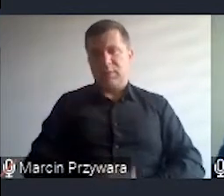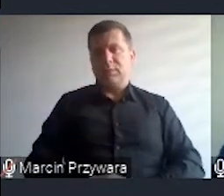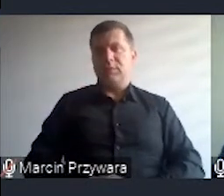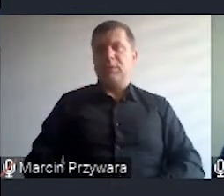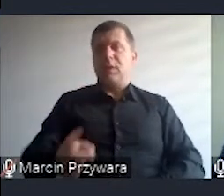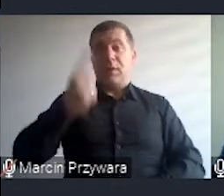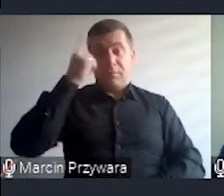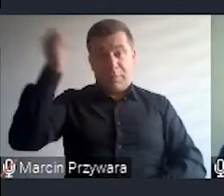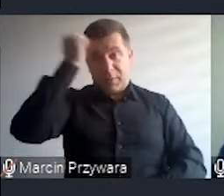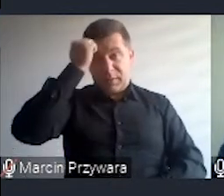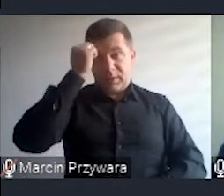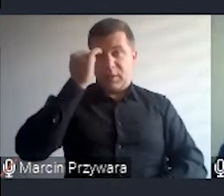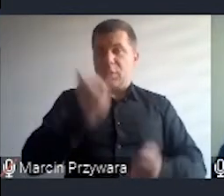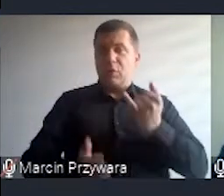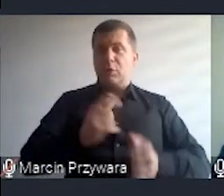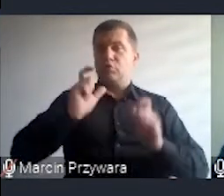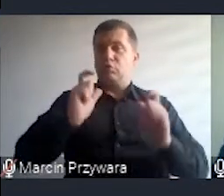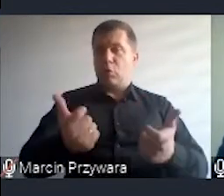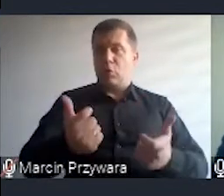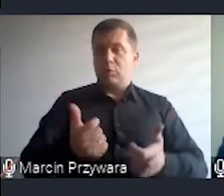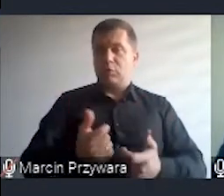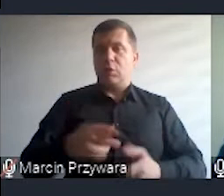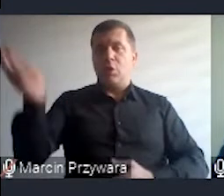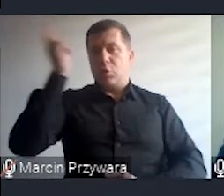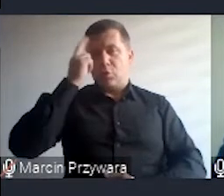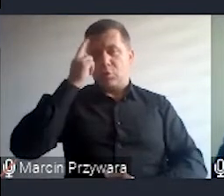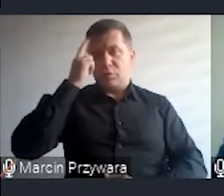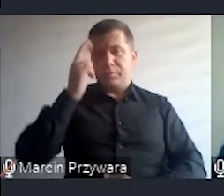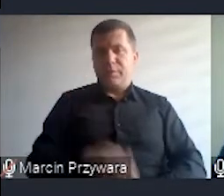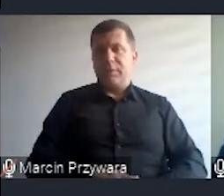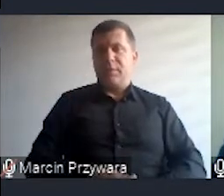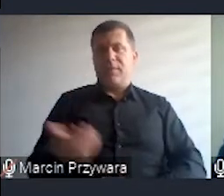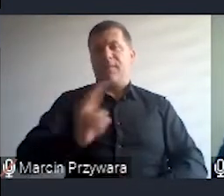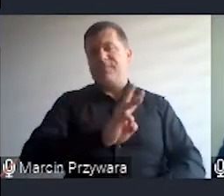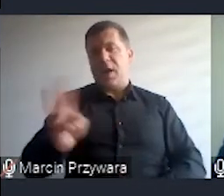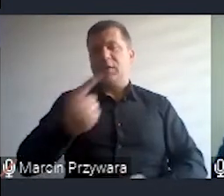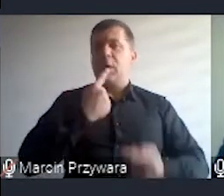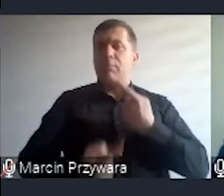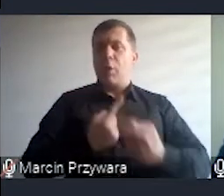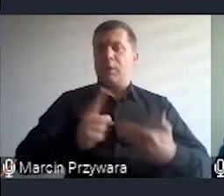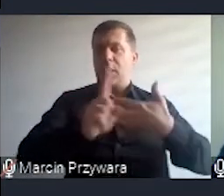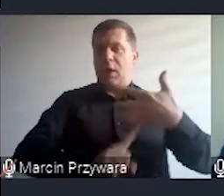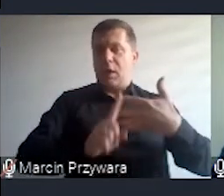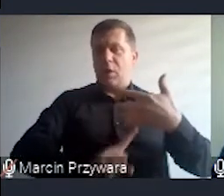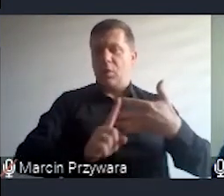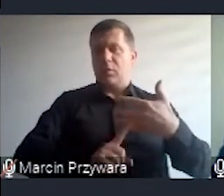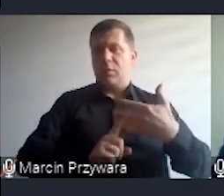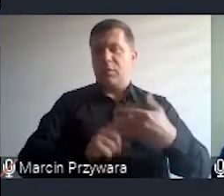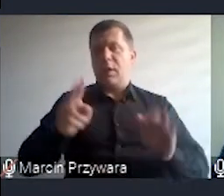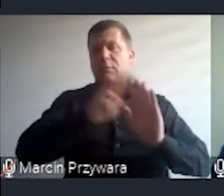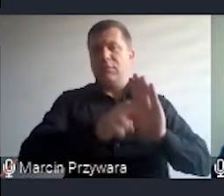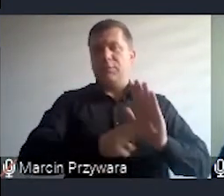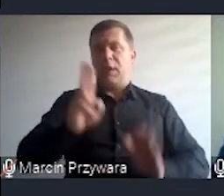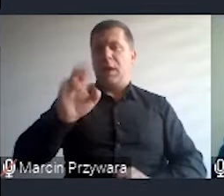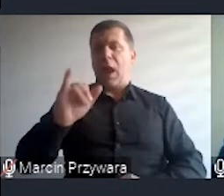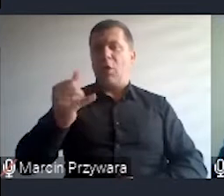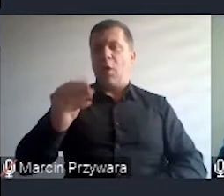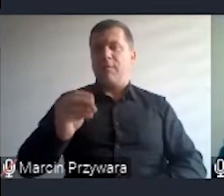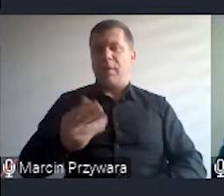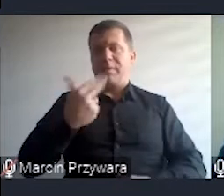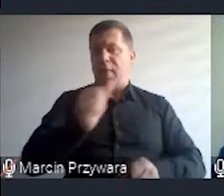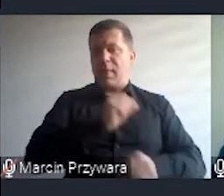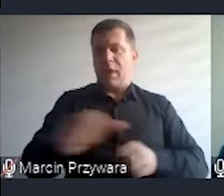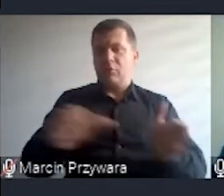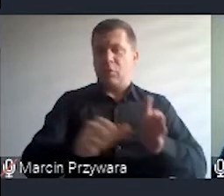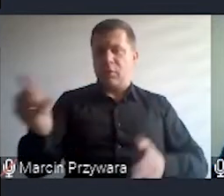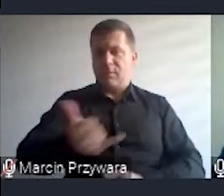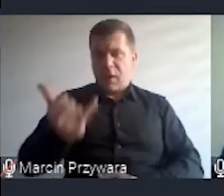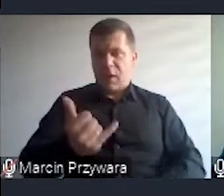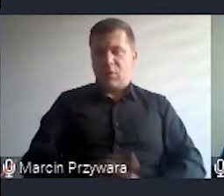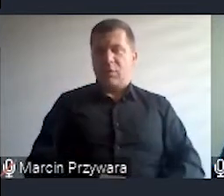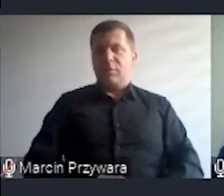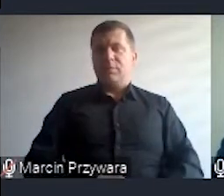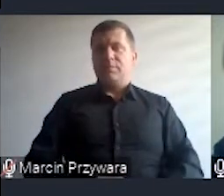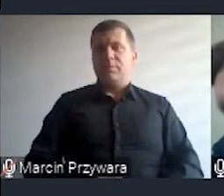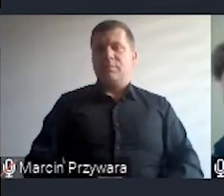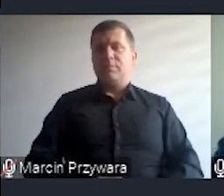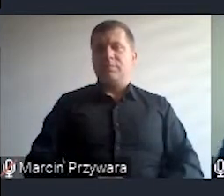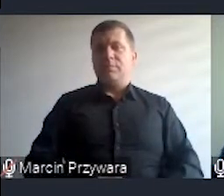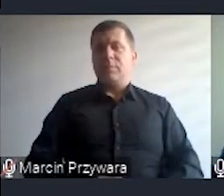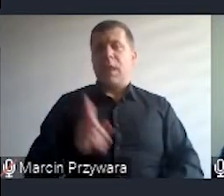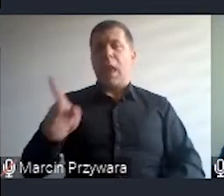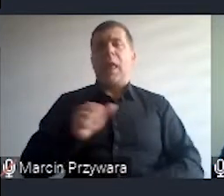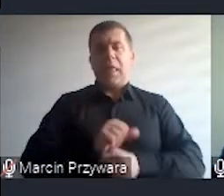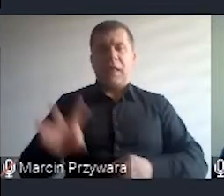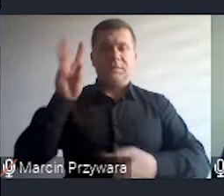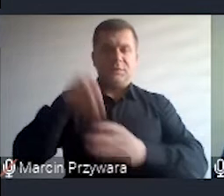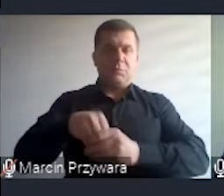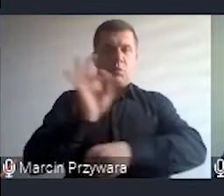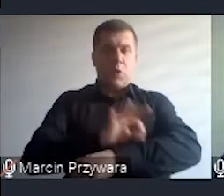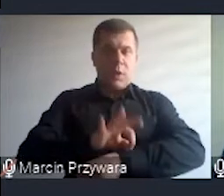Pamiętajcie o tym, że jeśli coś w rozumieniu waszej polityki rachunkowości i przepisów krajowych nie jest środkiem trwałym, a jest w projekcie,